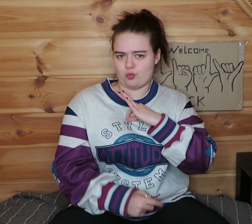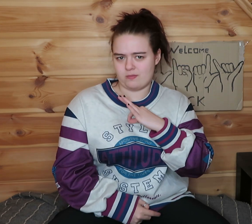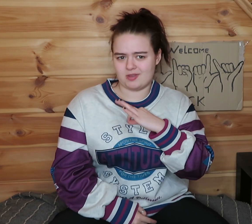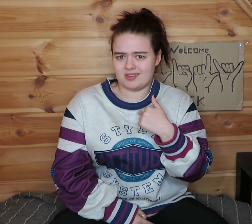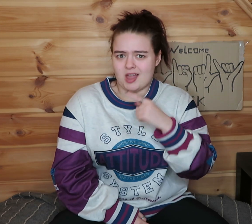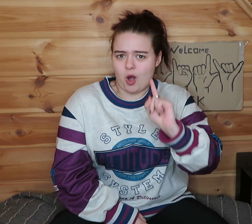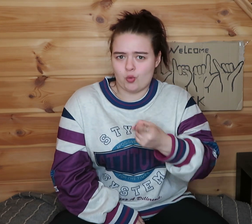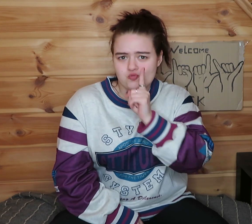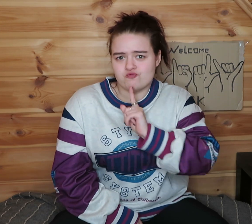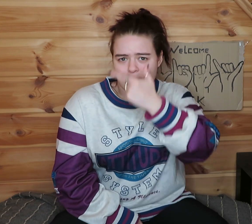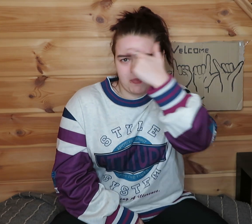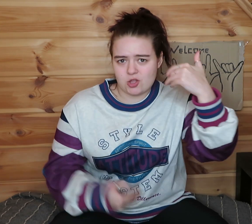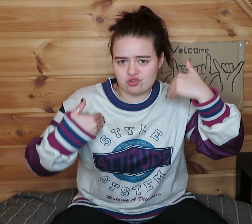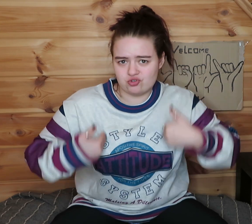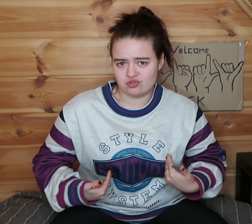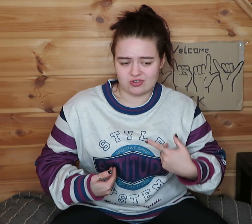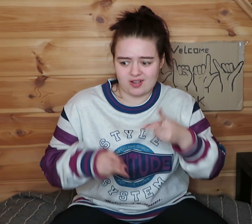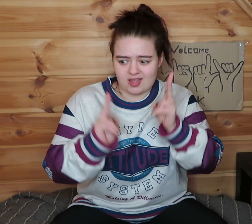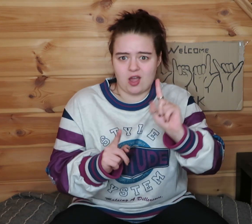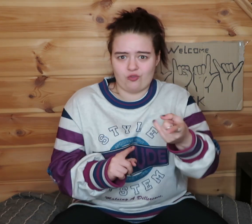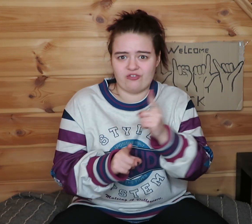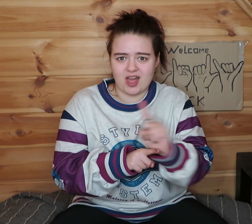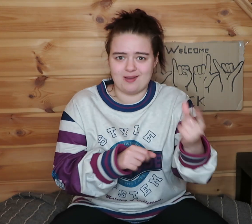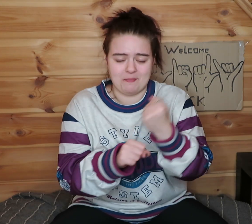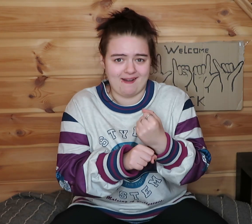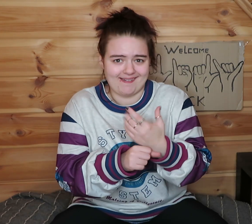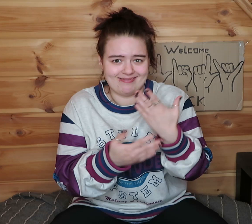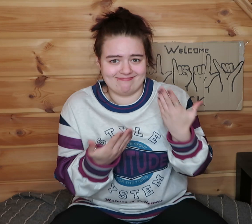Ich bin auch nur ein Mensch. Ich mache auch Fehler.